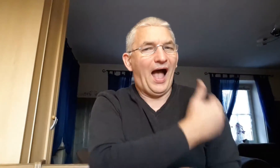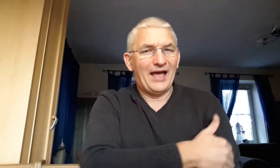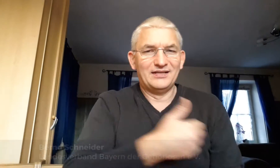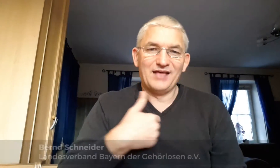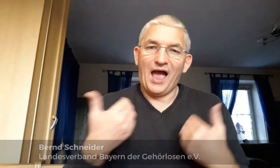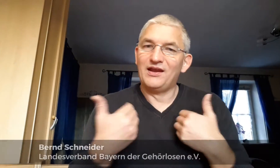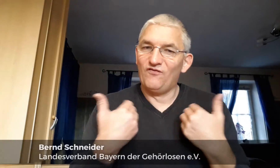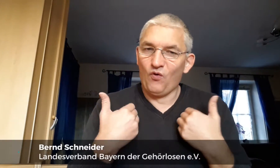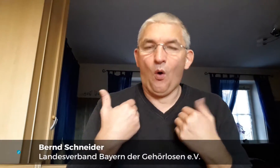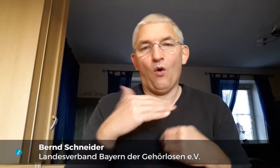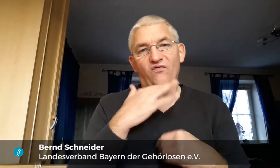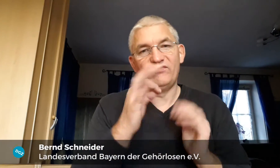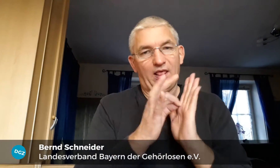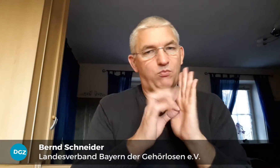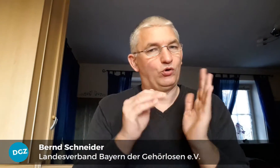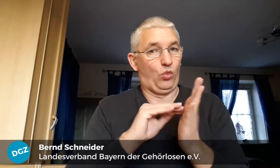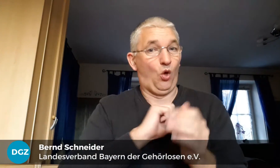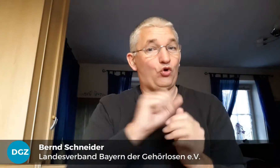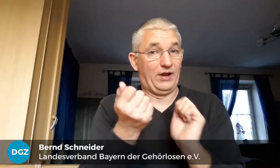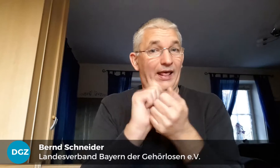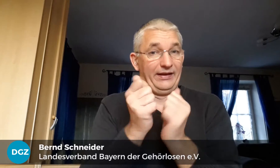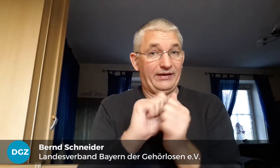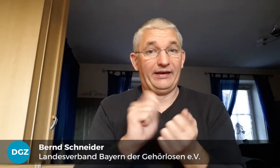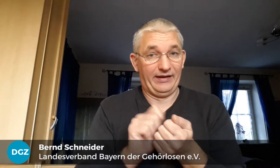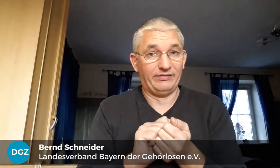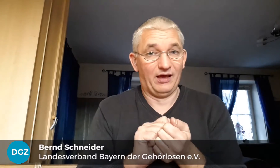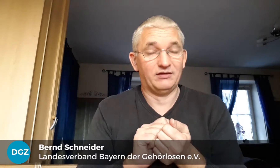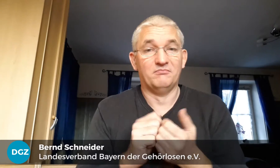Einerseits bin ich froh, dass viele Punkte noch schnell geändert wurden.